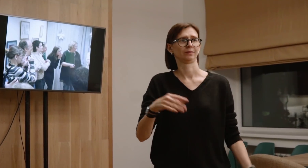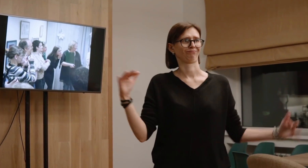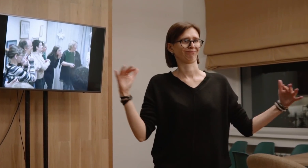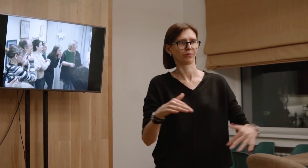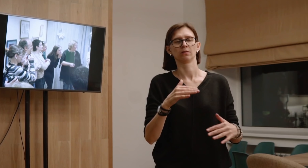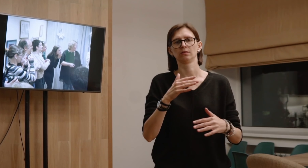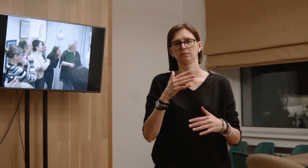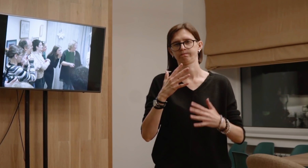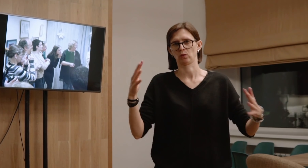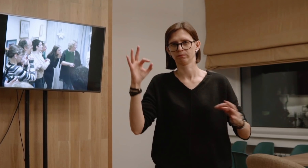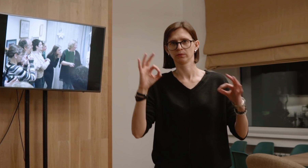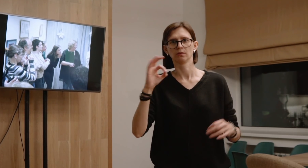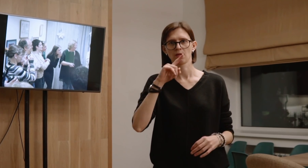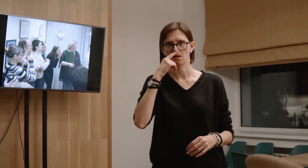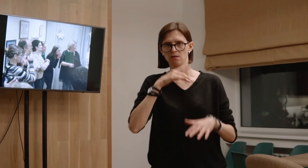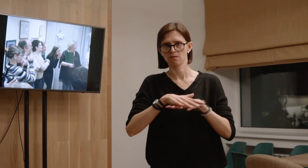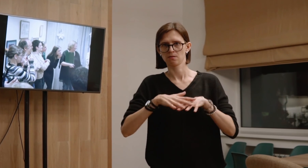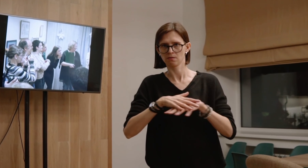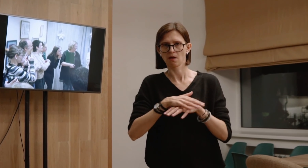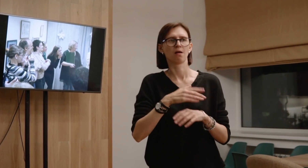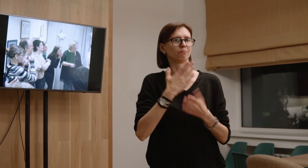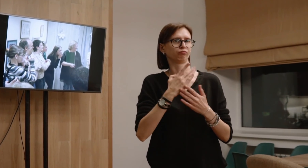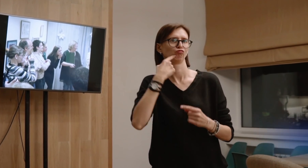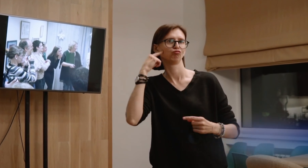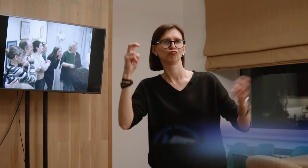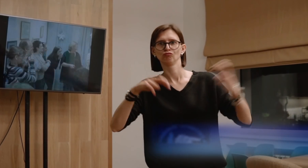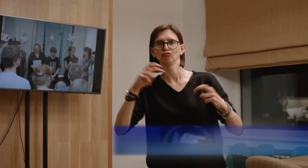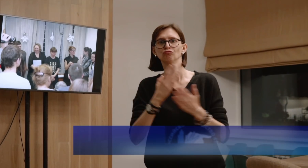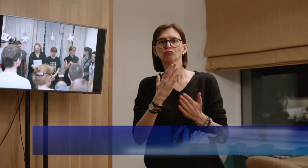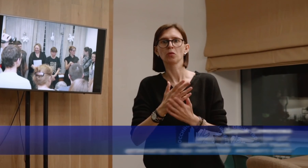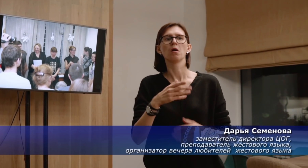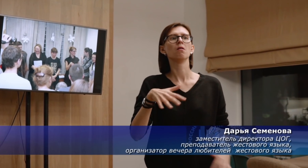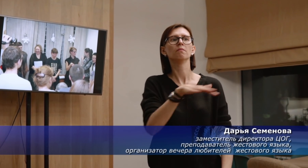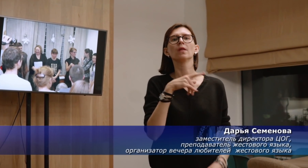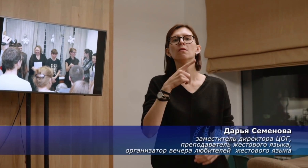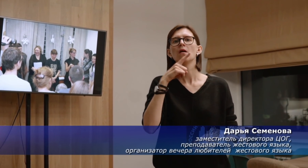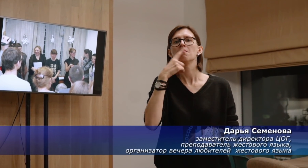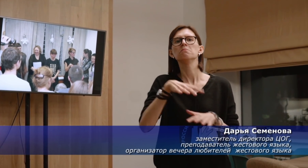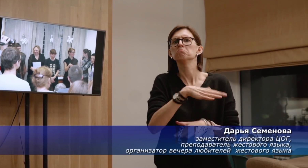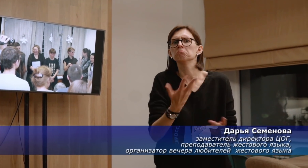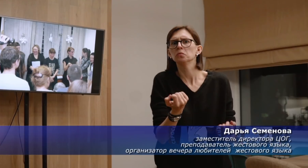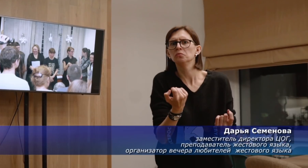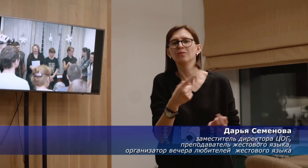Основной контингент здесь – слышащие, но есть и глухие. Что за слышащие?